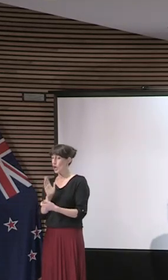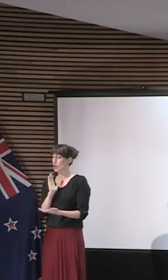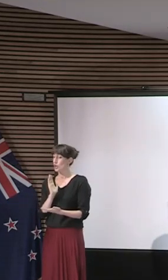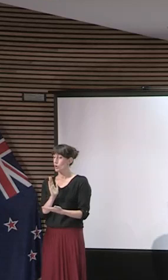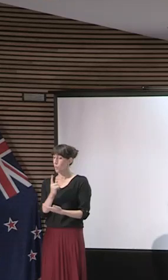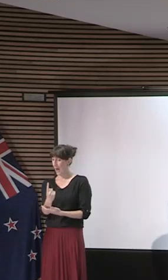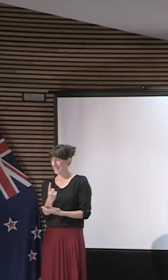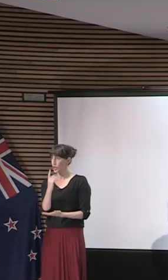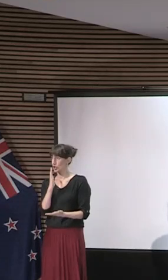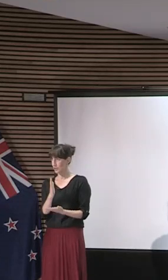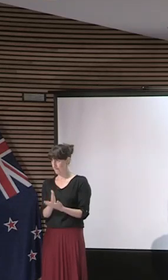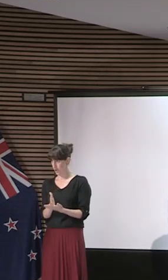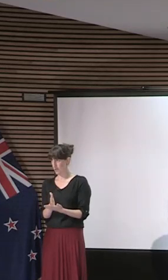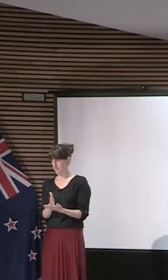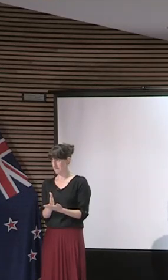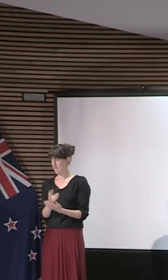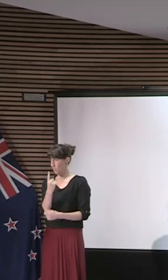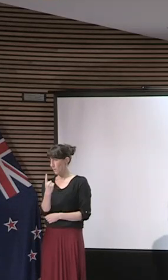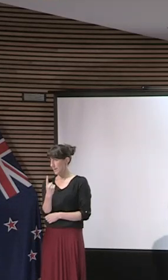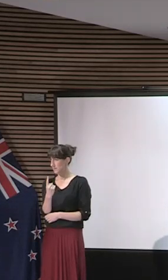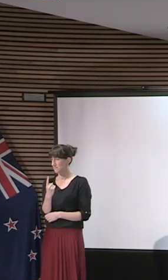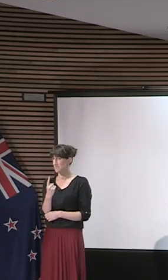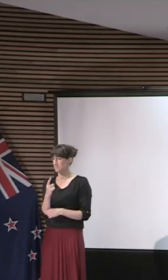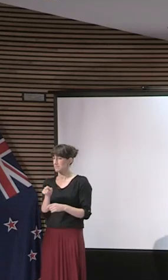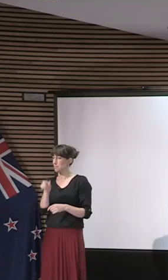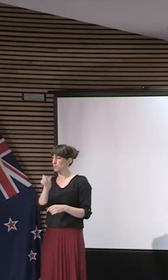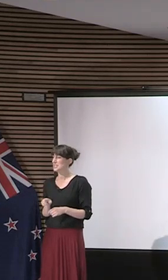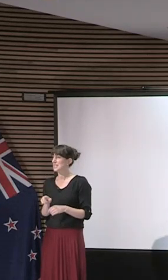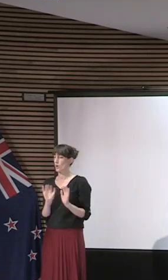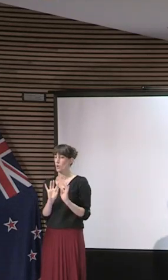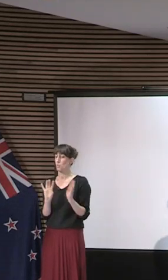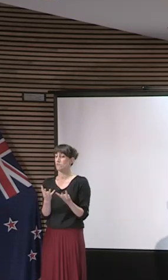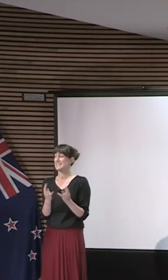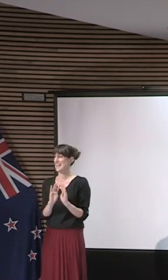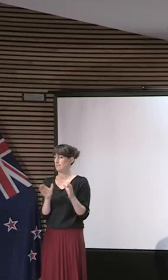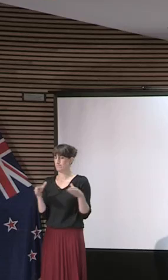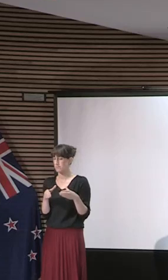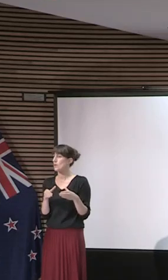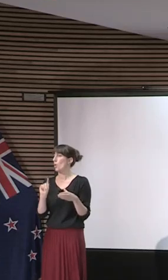tukuna e ahau mo te whakahoutanga hauora mai i a Dr Bloomfield. DR ASHLEY